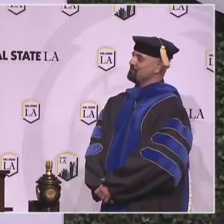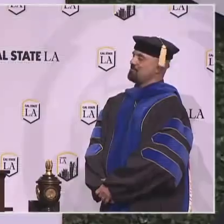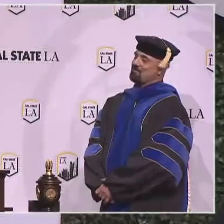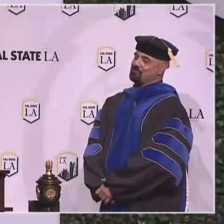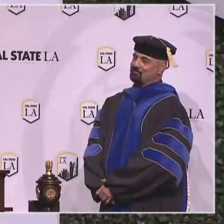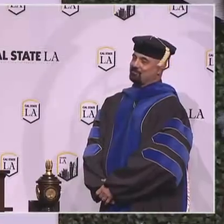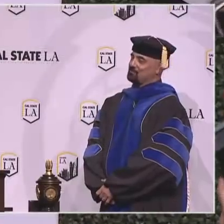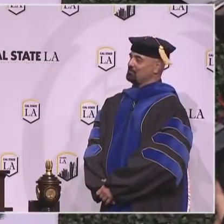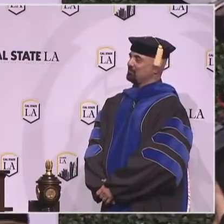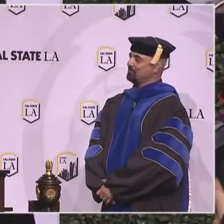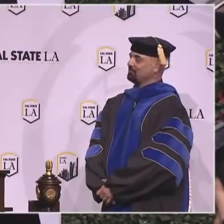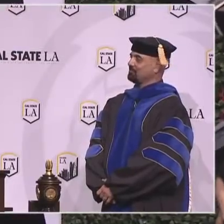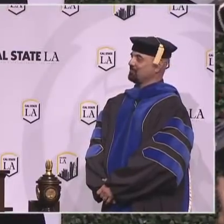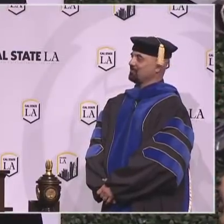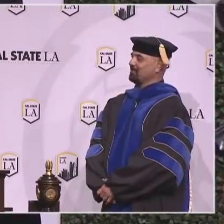HAVE BEEN CALLED]